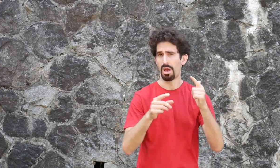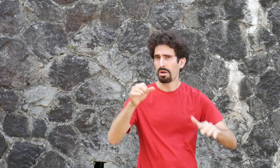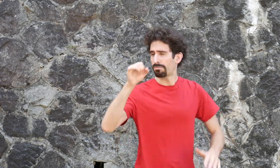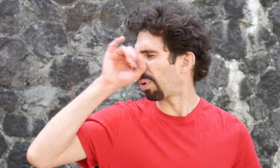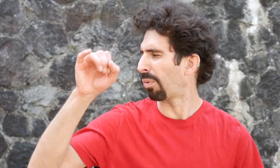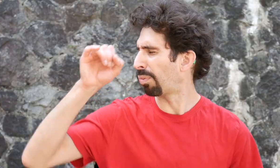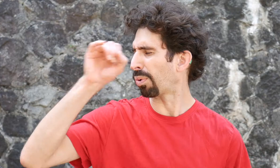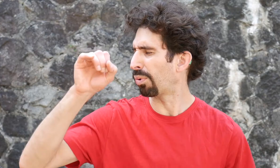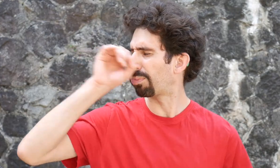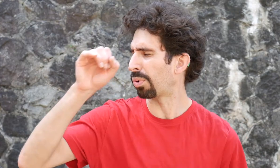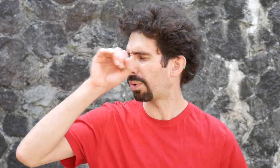Et là, c'est la reproduction à tout va !